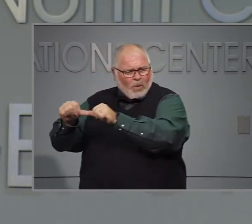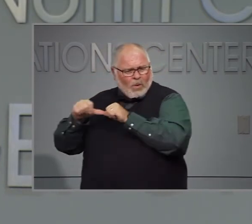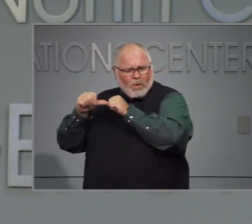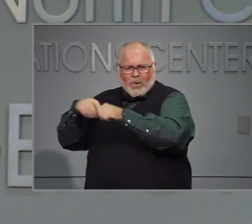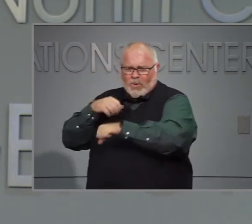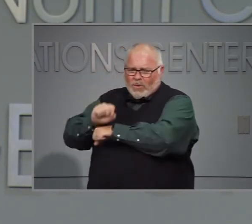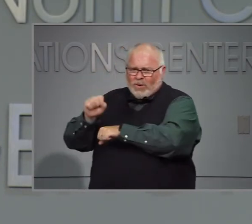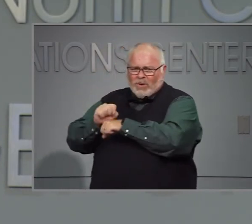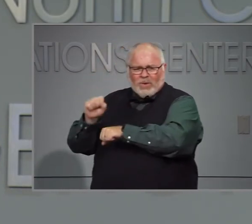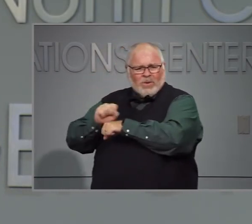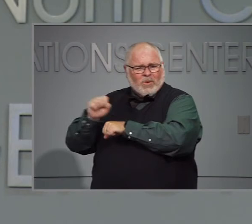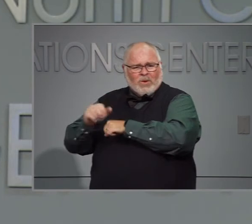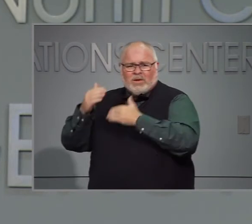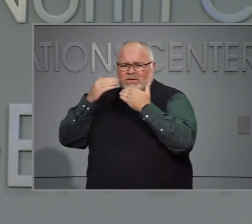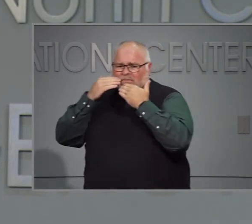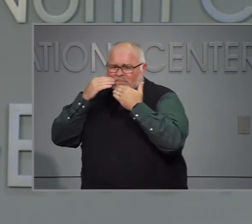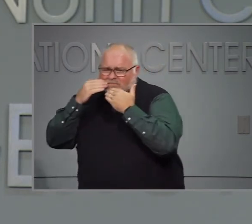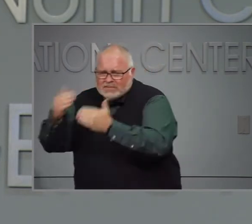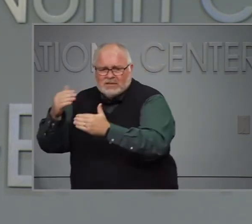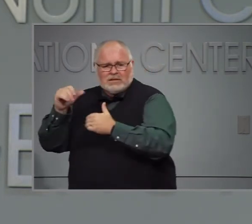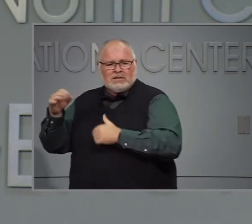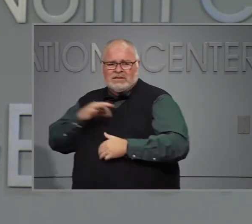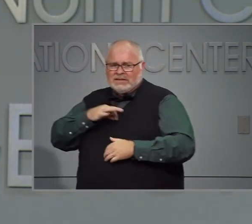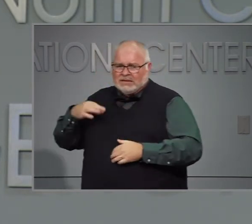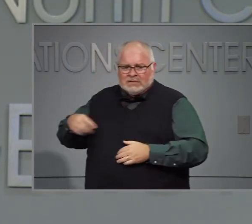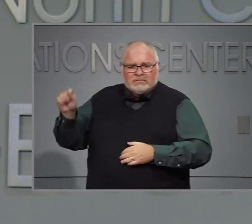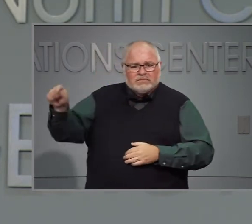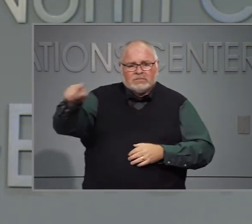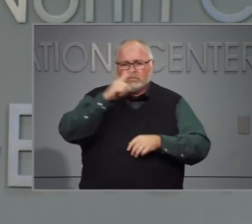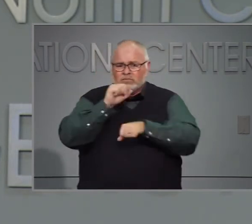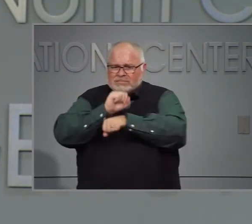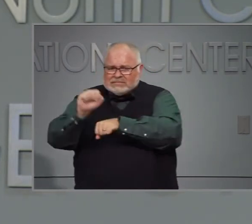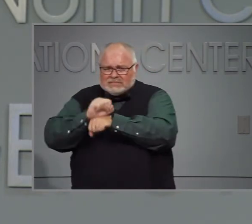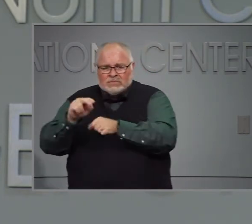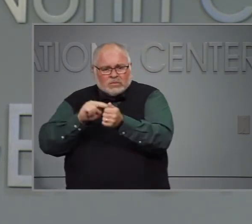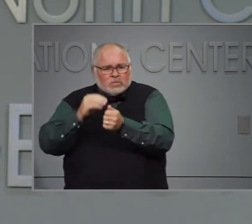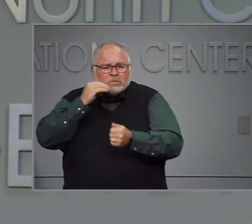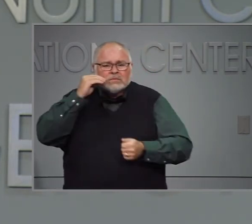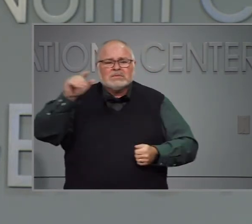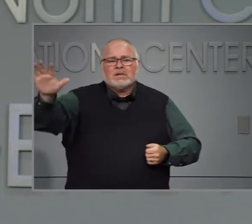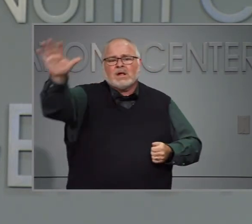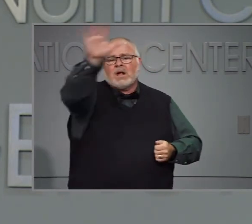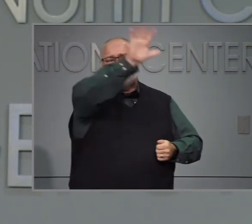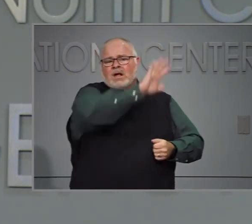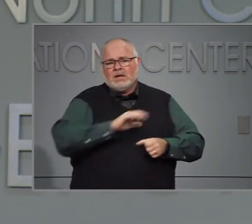este operación y también vuelvo a decir como ella dijo le agradezco el trabajo de los